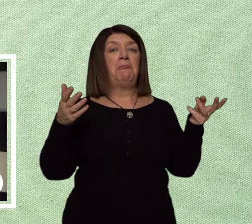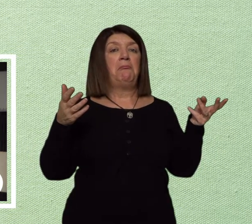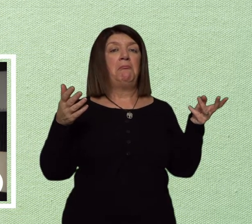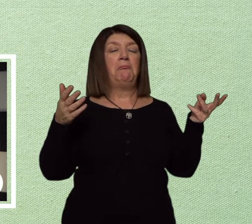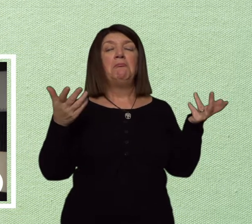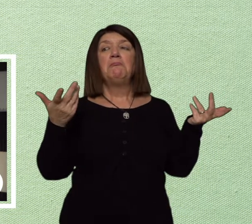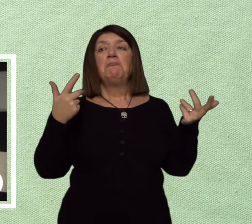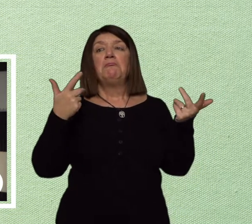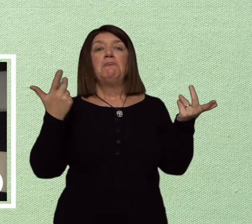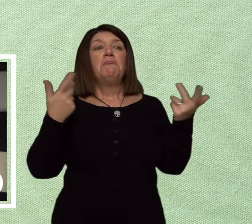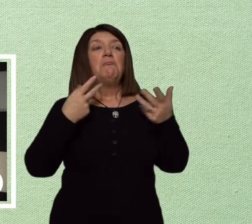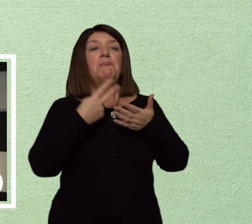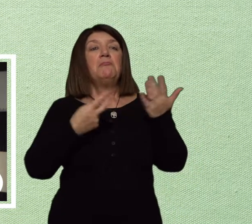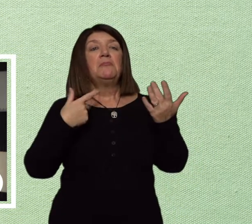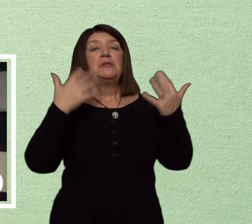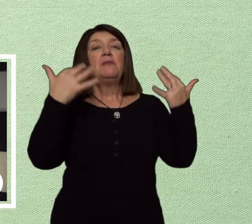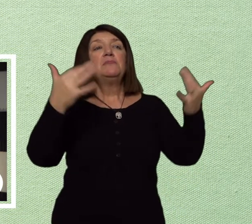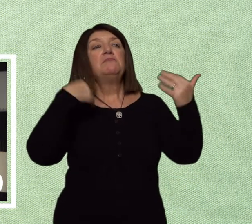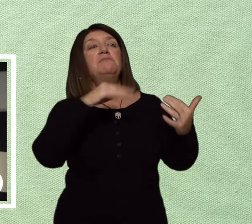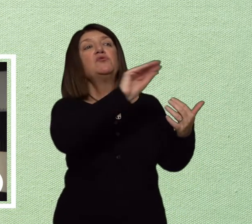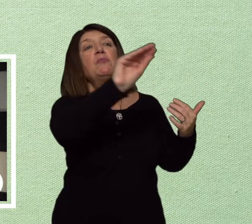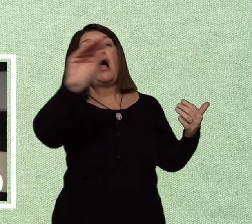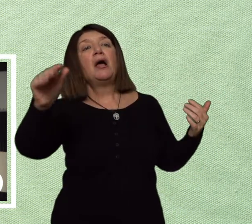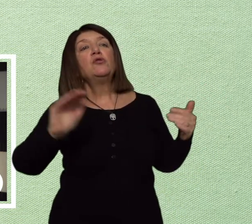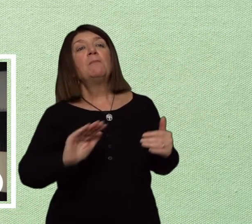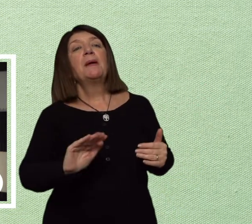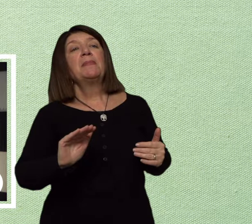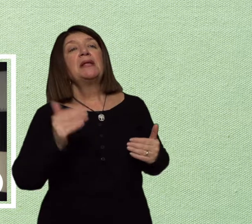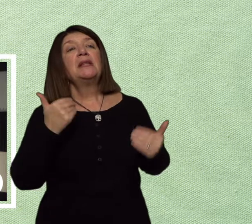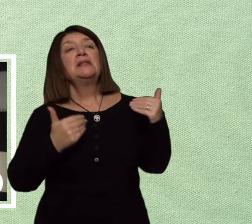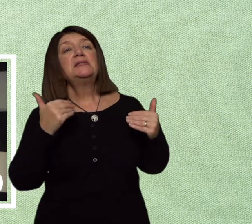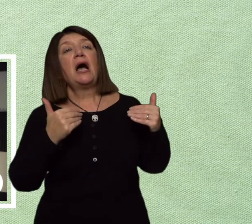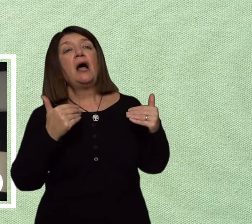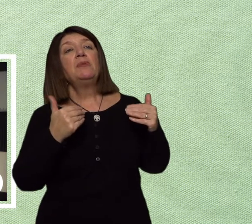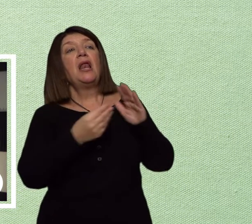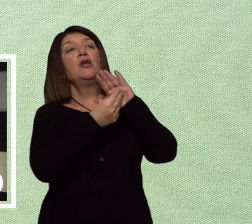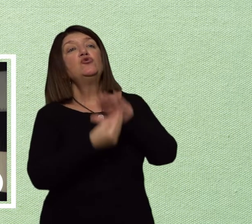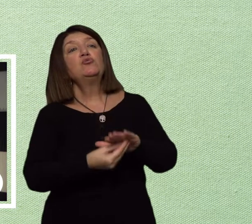penserebbe che per esempio una bambina disabile ha meno probabilità di subire una violenza, un abuso